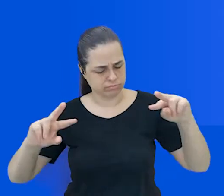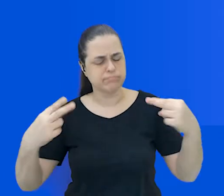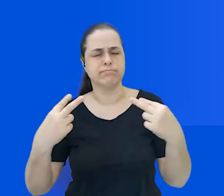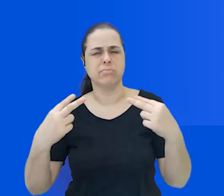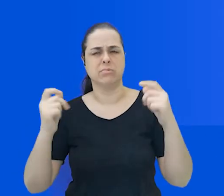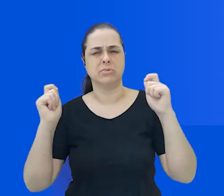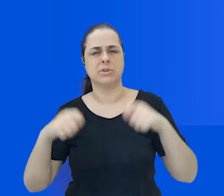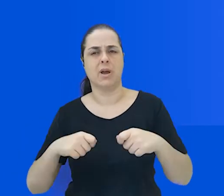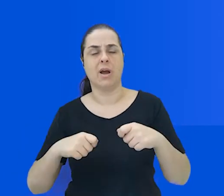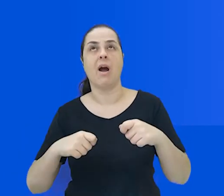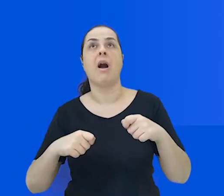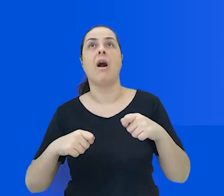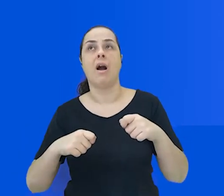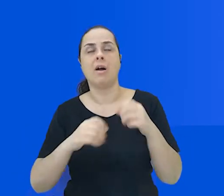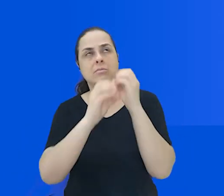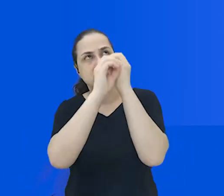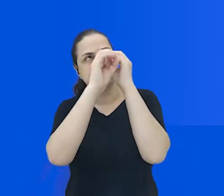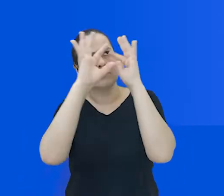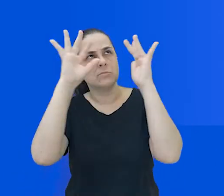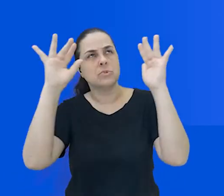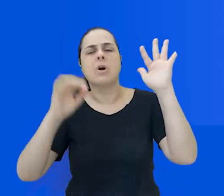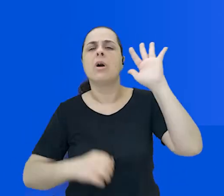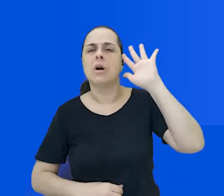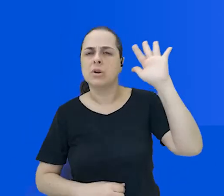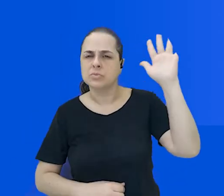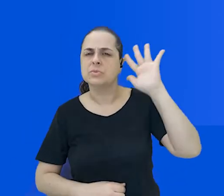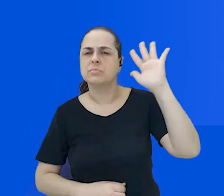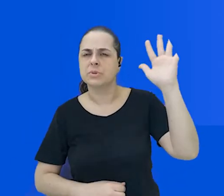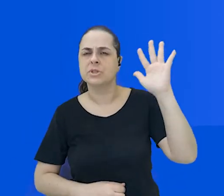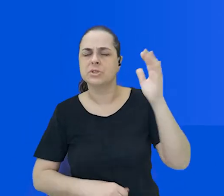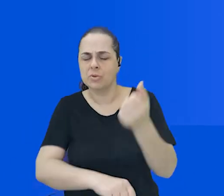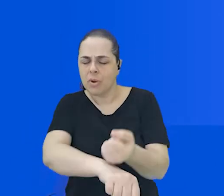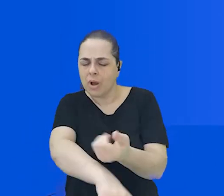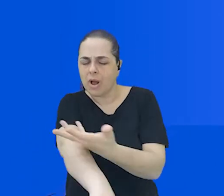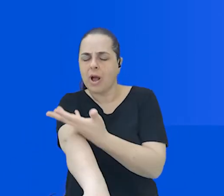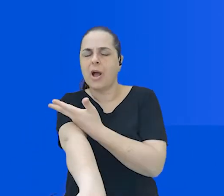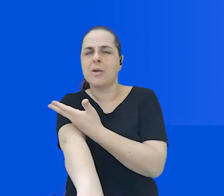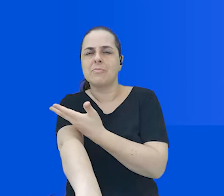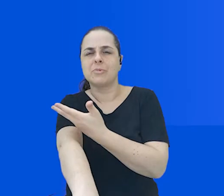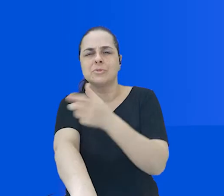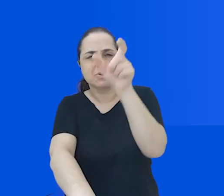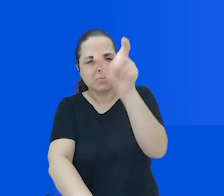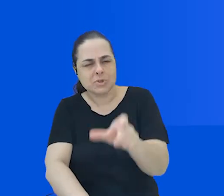E é por esses saltos imaginativos a partir das emoções que a gente consegue se conectar.